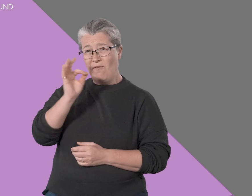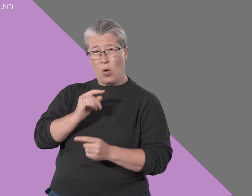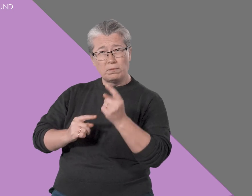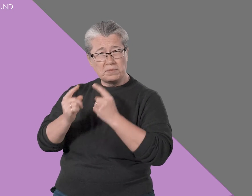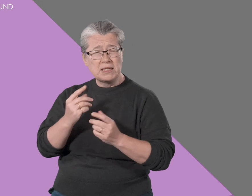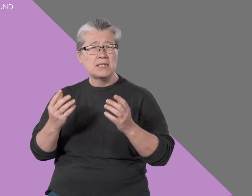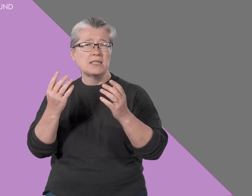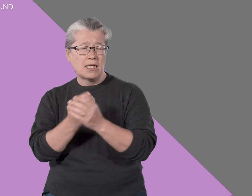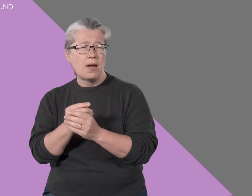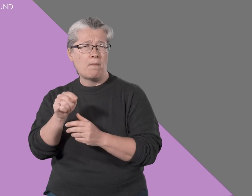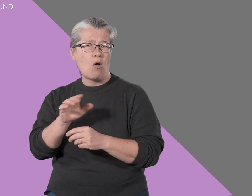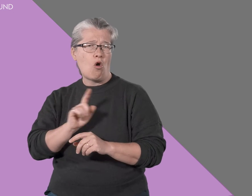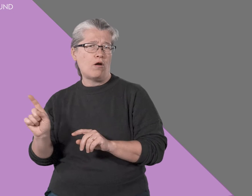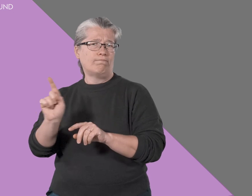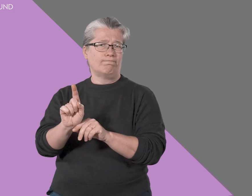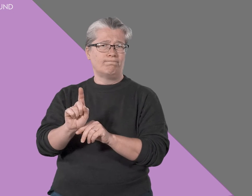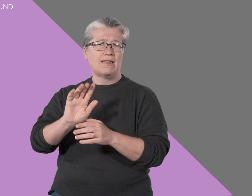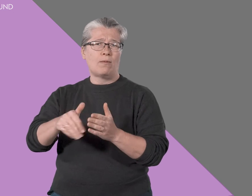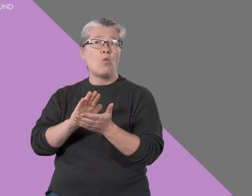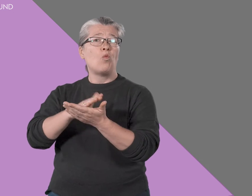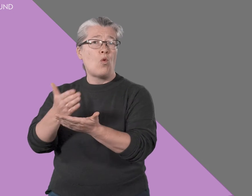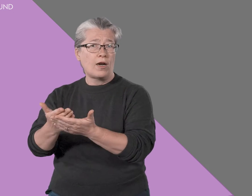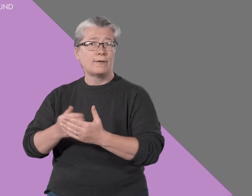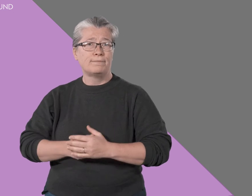Frågestunden tolkas på teckenspråk.